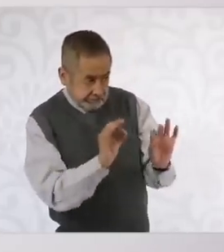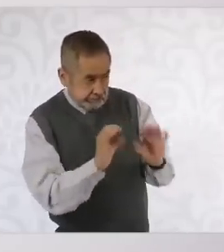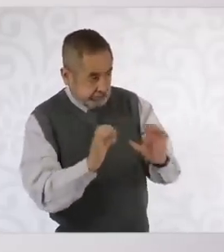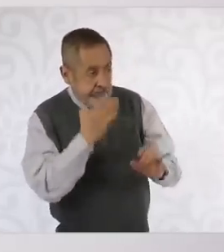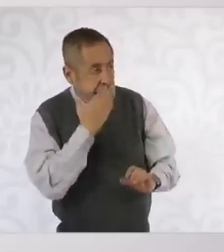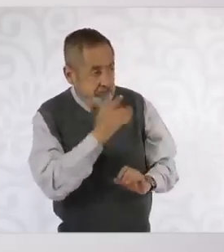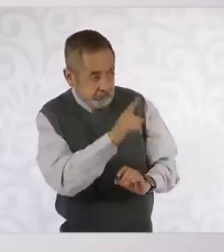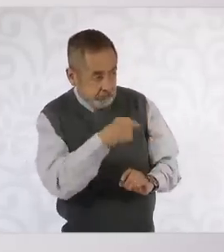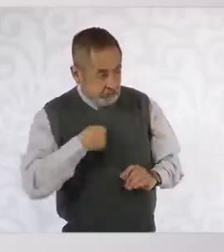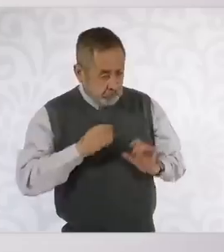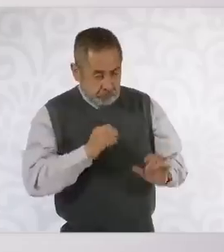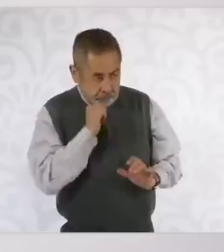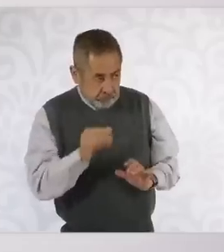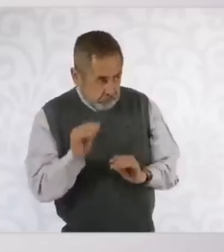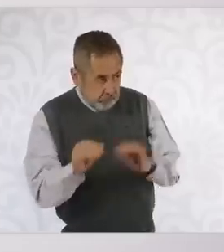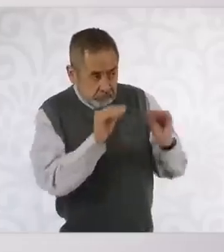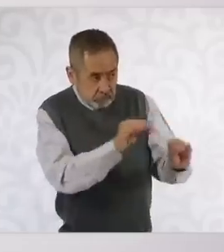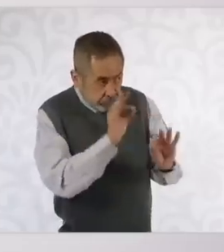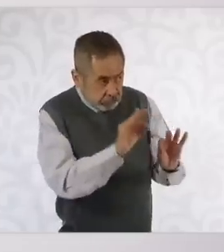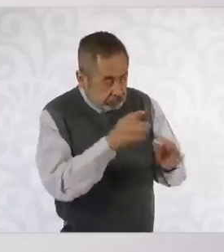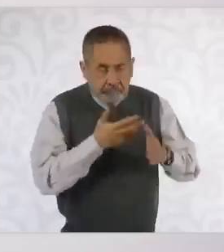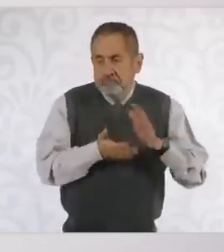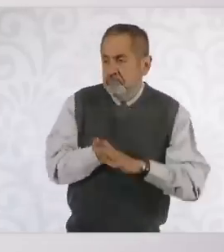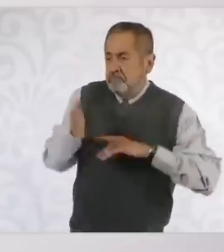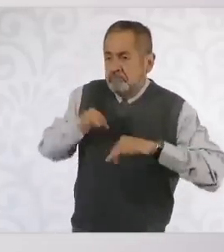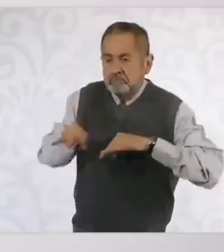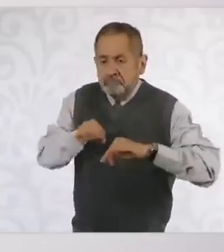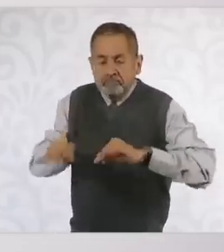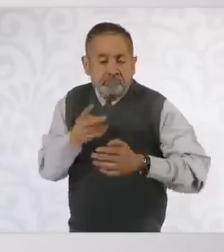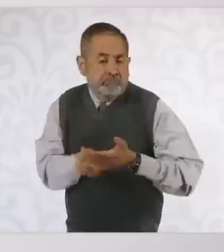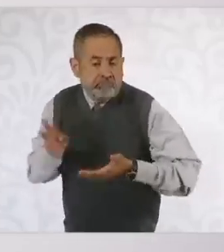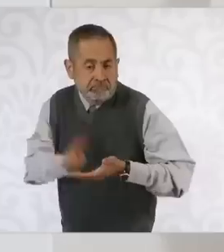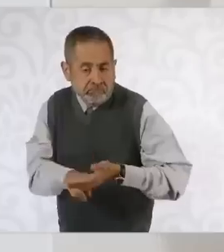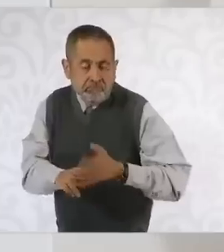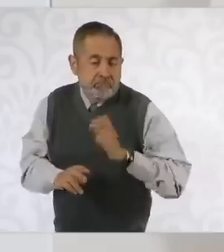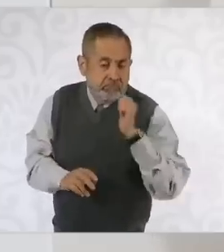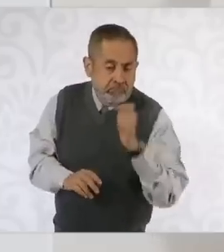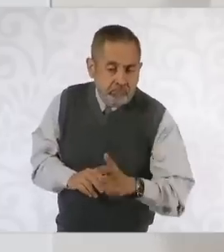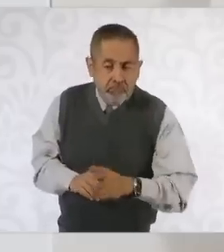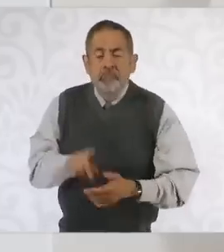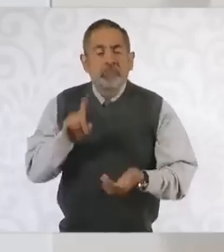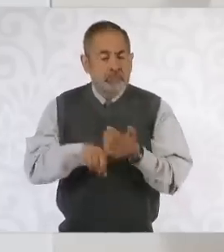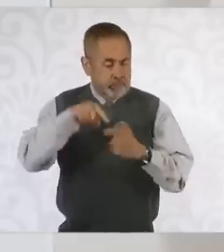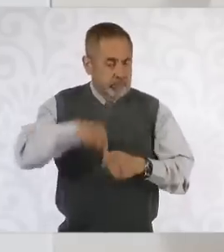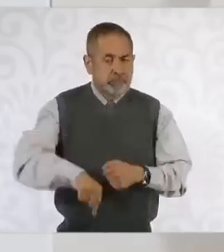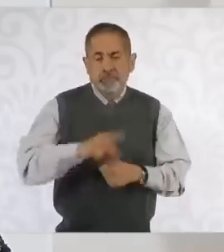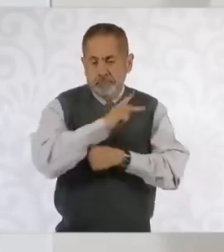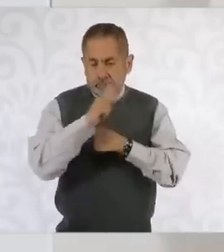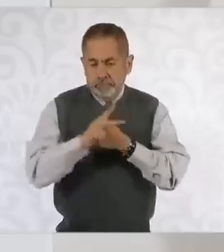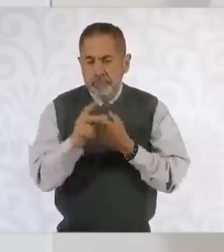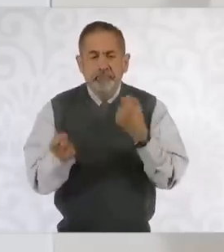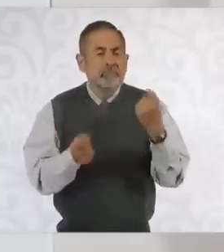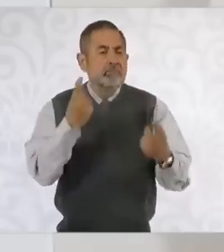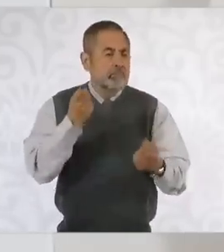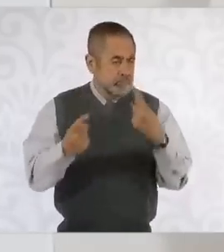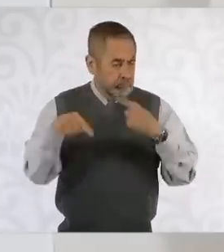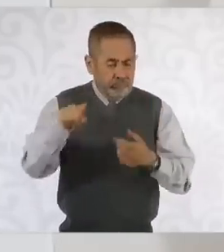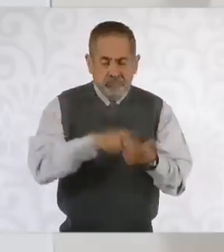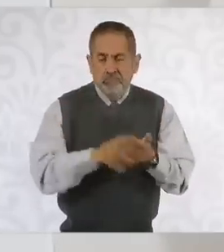cuidado en la mujer hay muchas cosas que ya se hacen en el país relacionadas con los cuidados